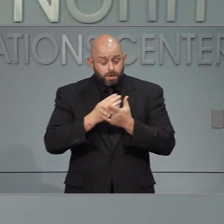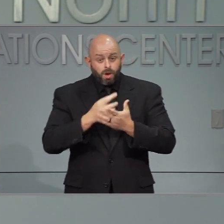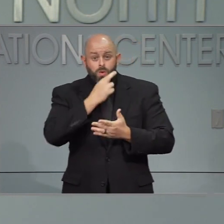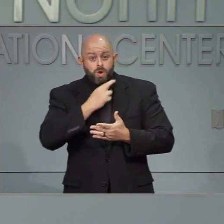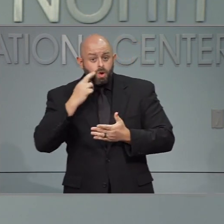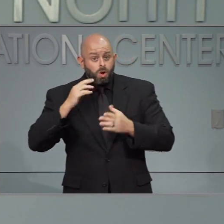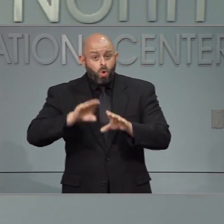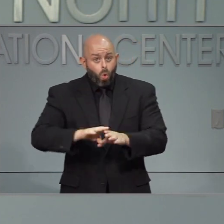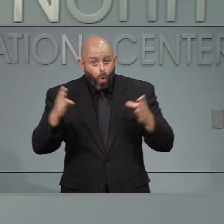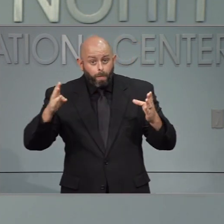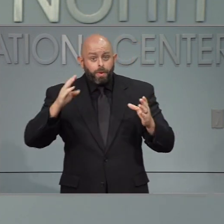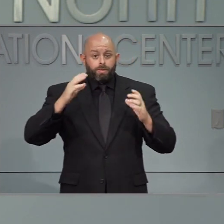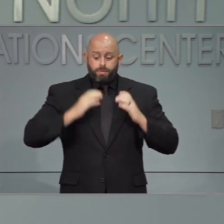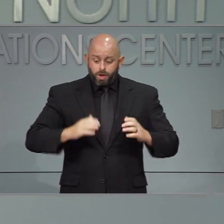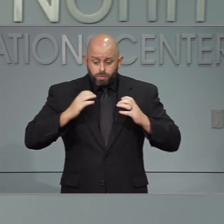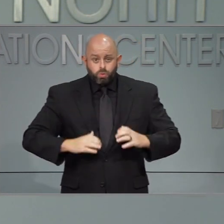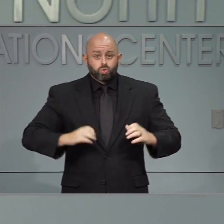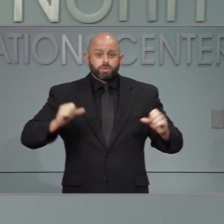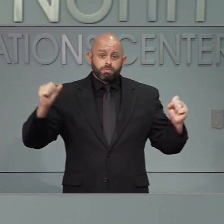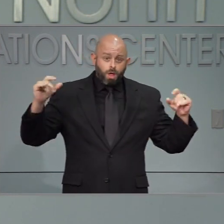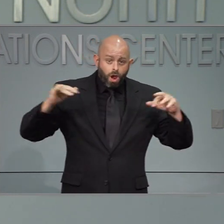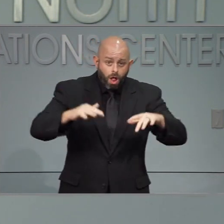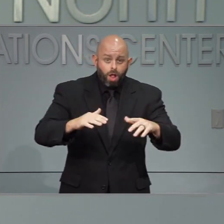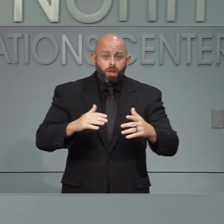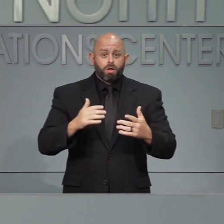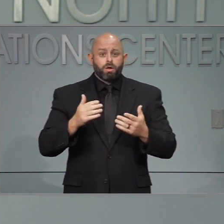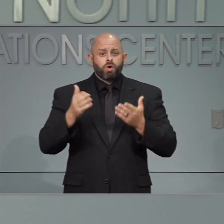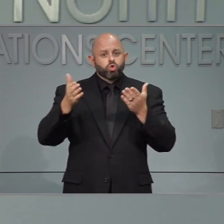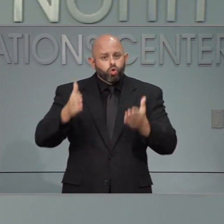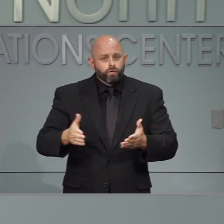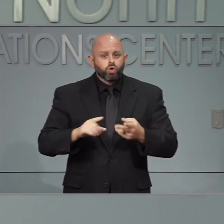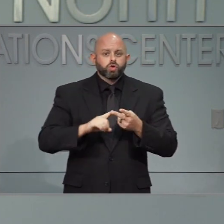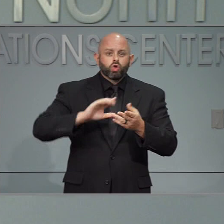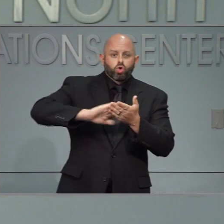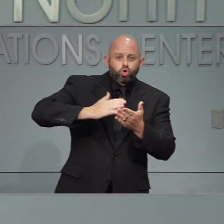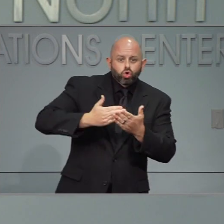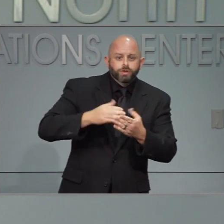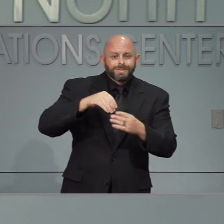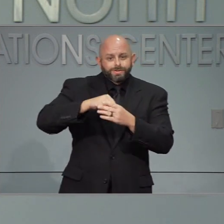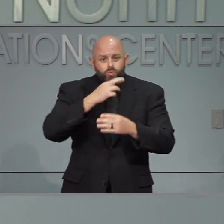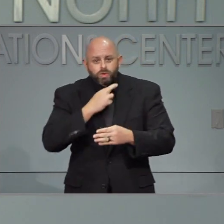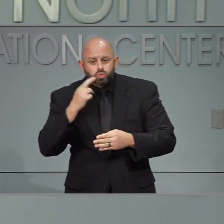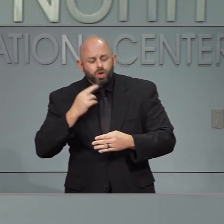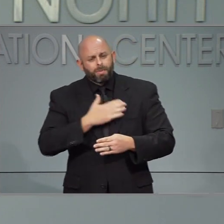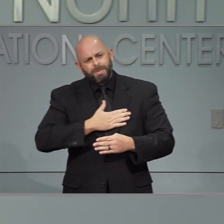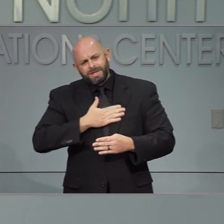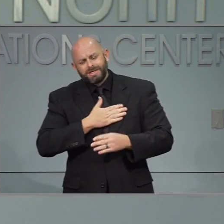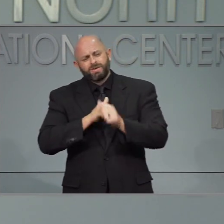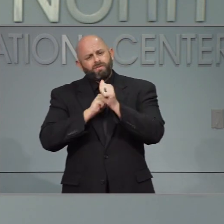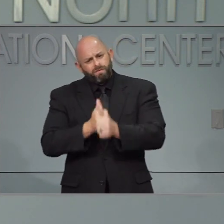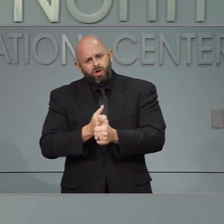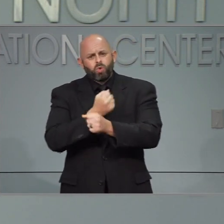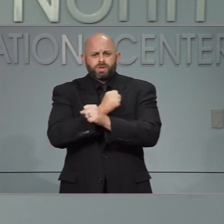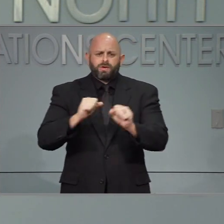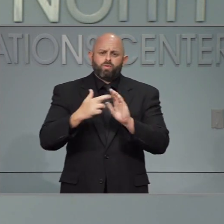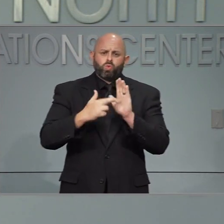tengan cuidado, y estos negocios que abran y y los cocineros y todo las meseros todo mundo por favor, siga las